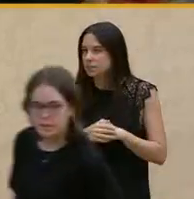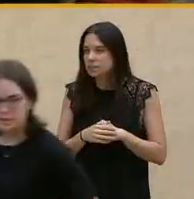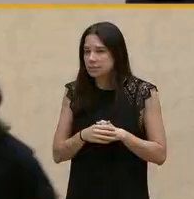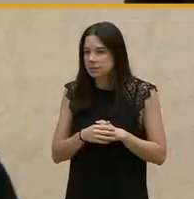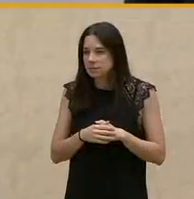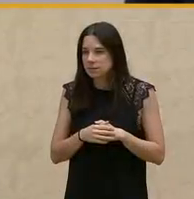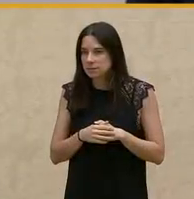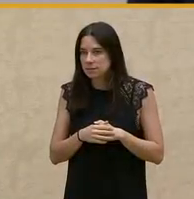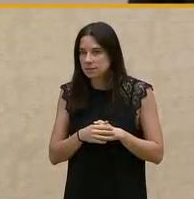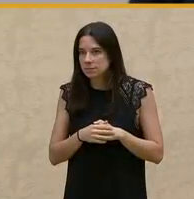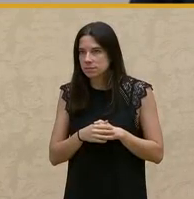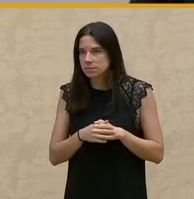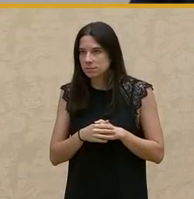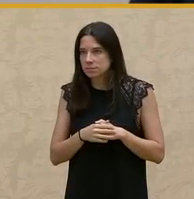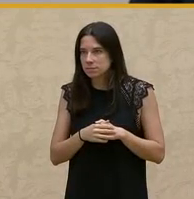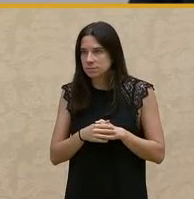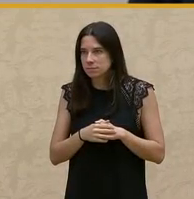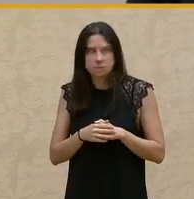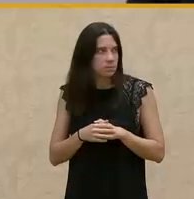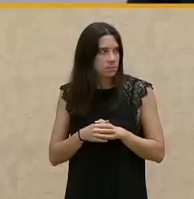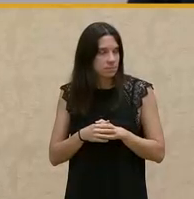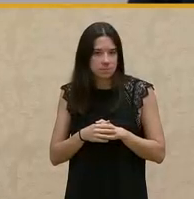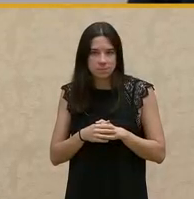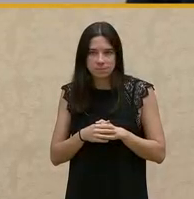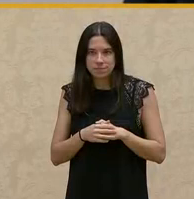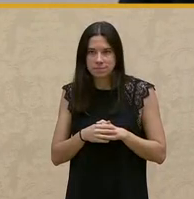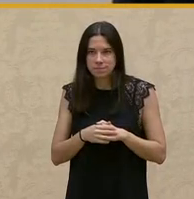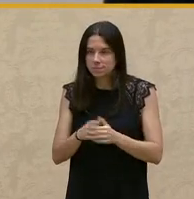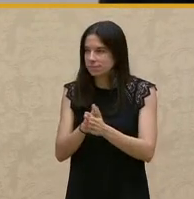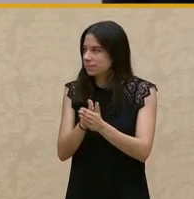Ahora tiene la palabra nuestro compañero Andrés Mayor, presidente de la asociación Acción visión